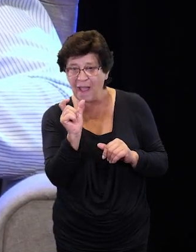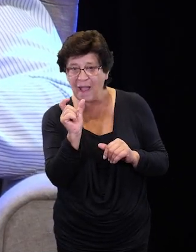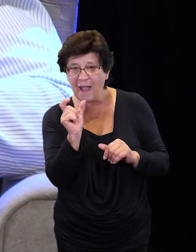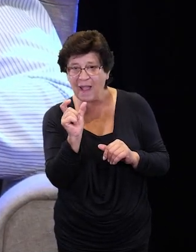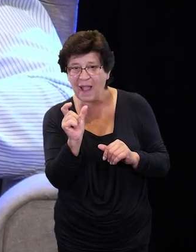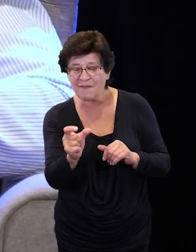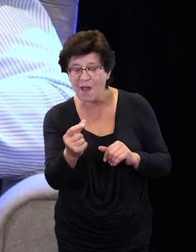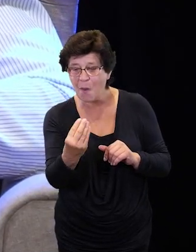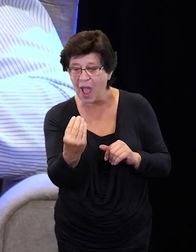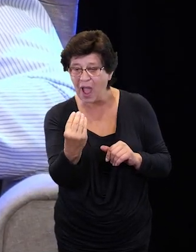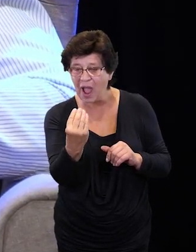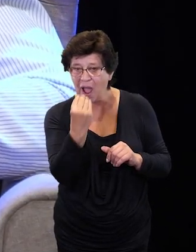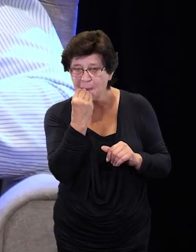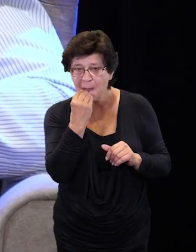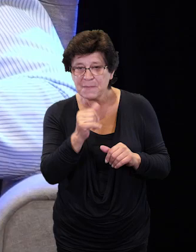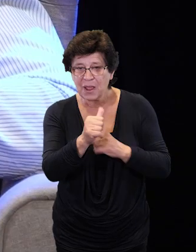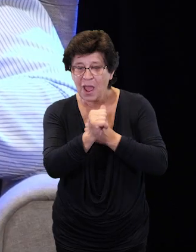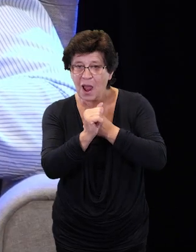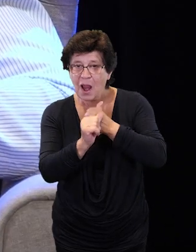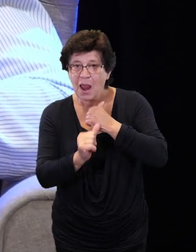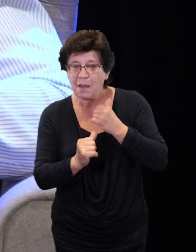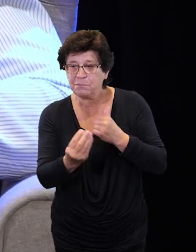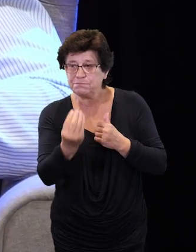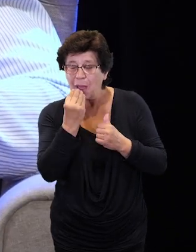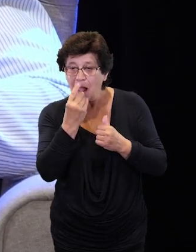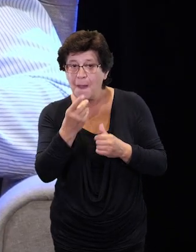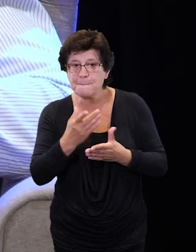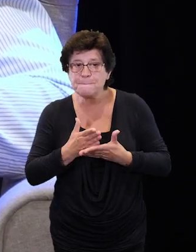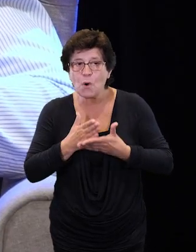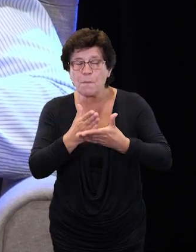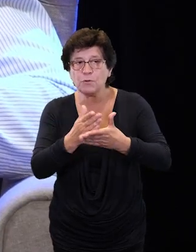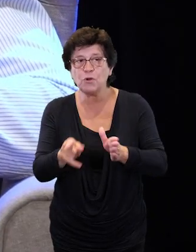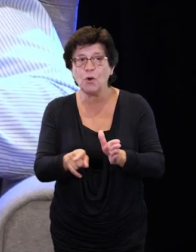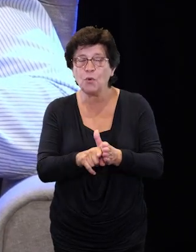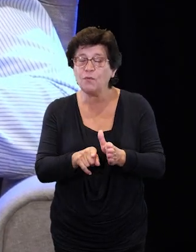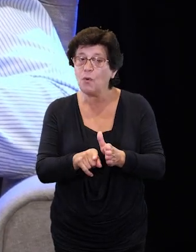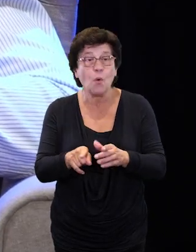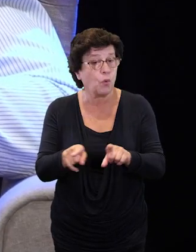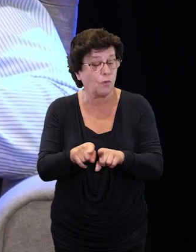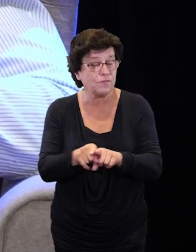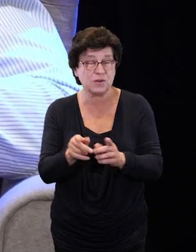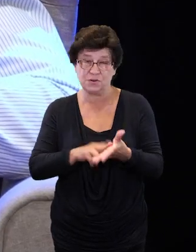która zadziała tak samo dobrze na daną chorobę. Więc w obecnych czasach jest rzeczywiście cały zalew